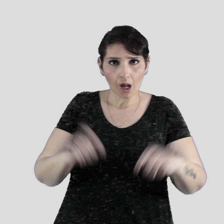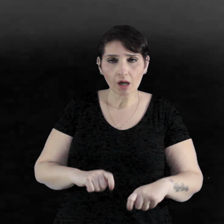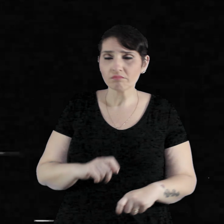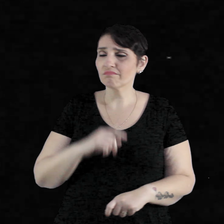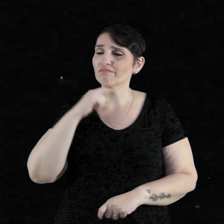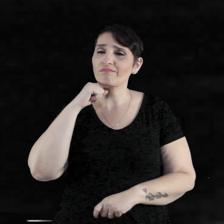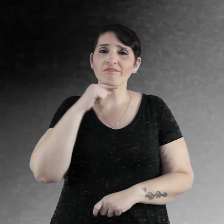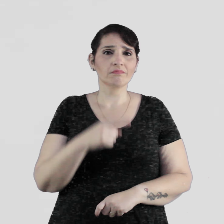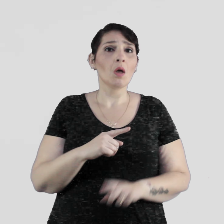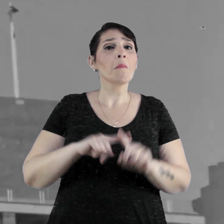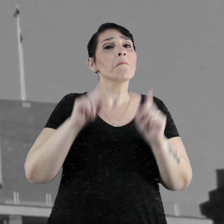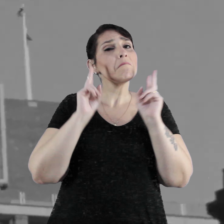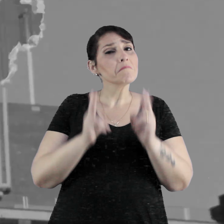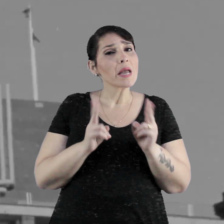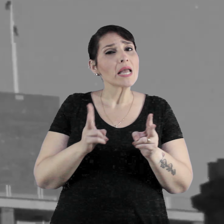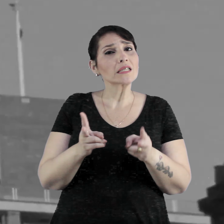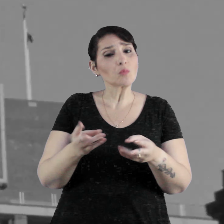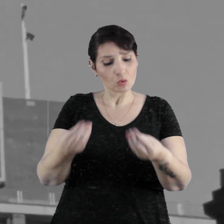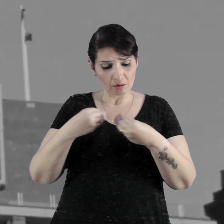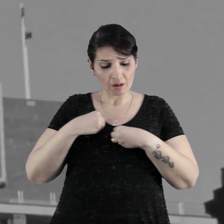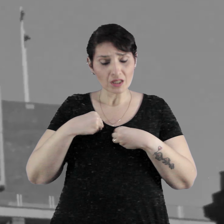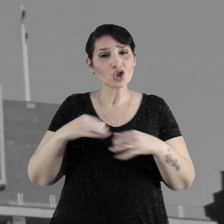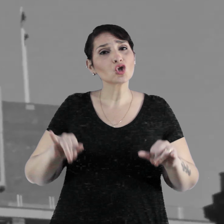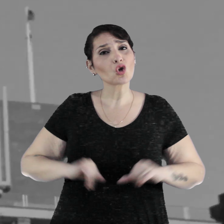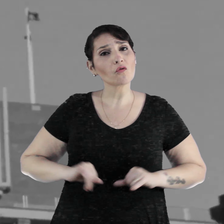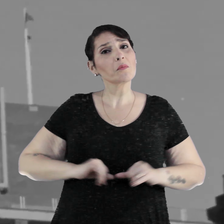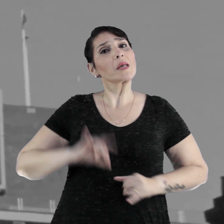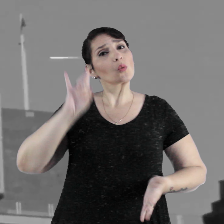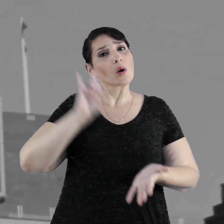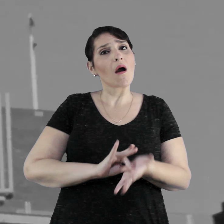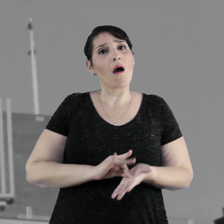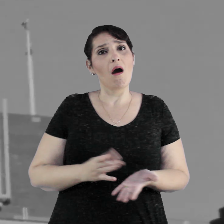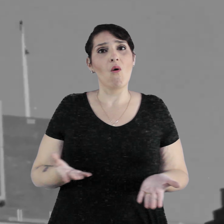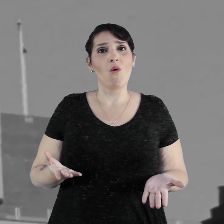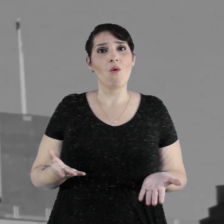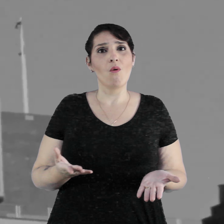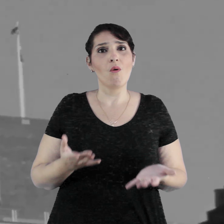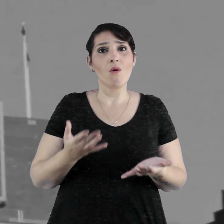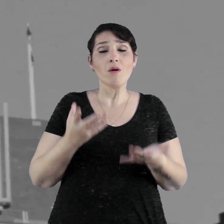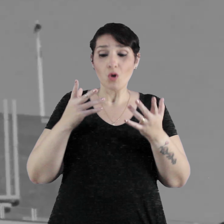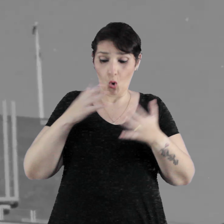mas a assim mesmo, isto pode criar um sofrimento real em seu corpo, bem como na sua mente.